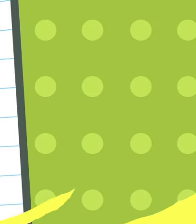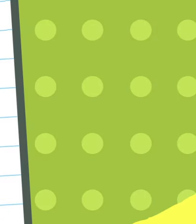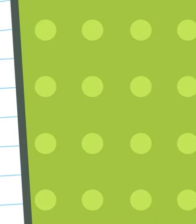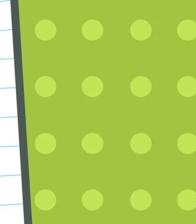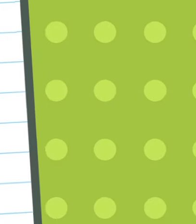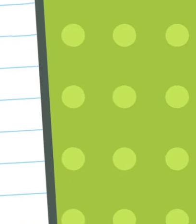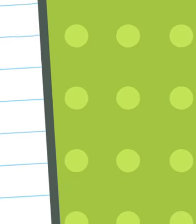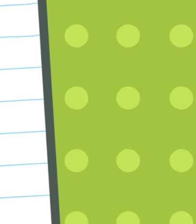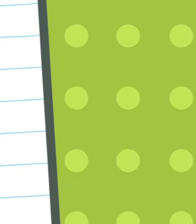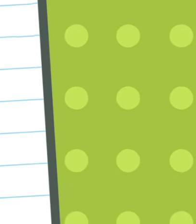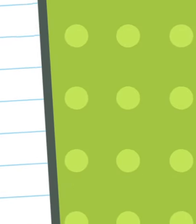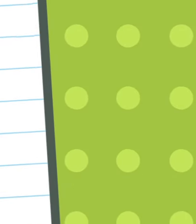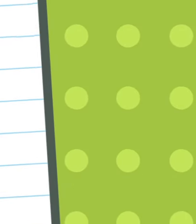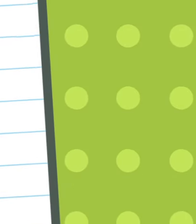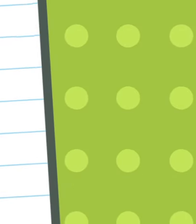Legendas Descritivas ETC FILMES